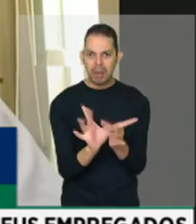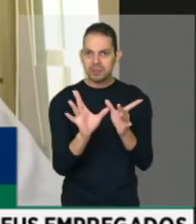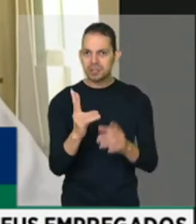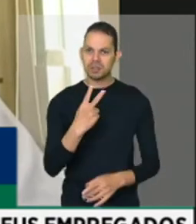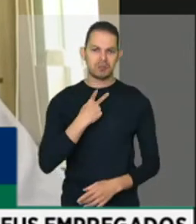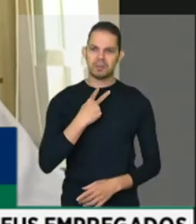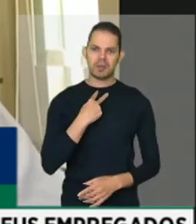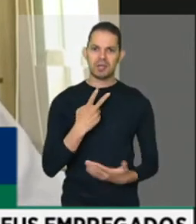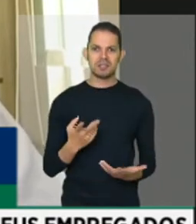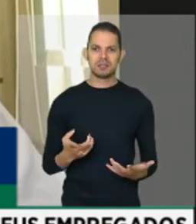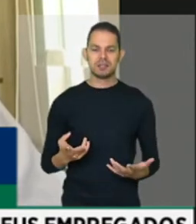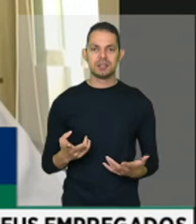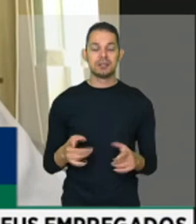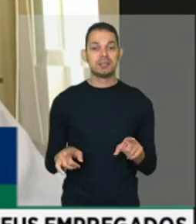PERMITIR O FURA-FILA. E MUITO MENOS PERMITIR QUE SE UTILIZE